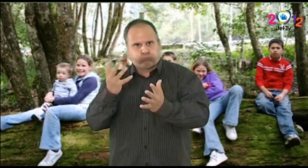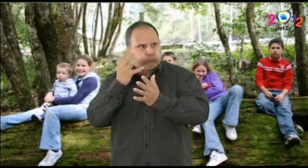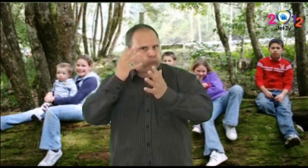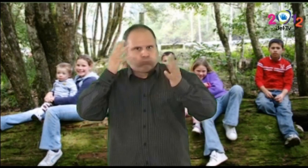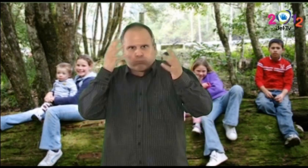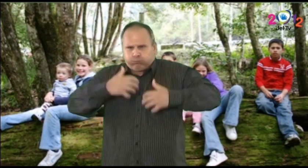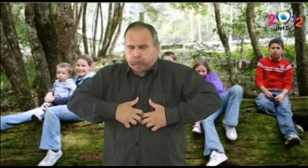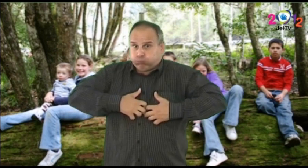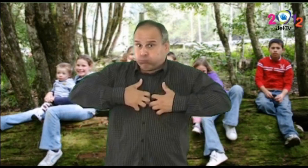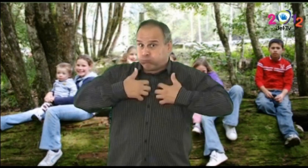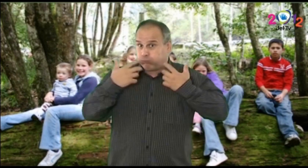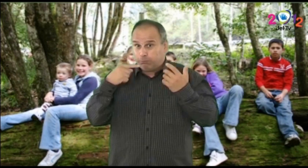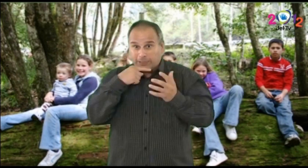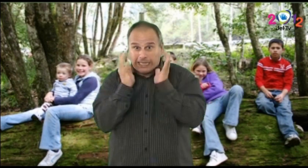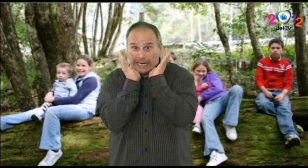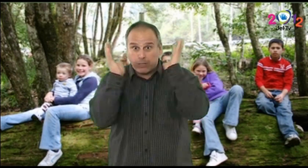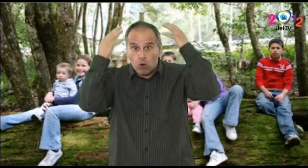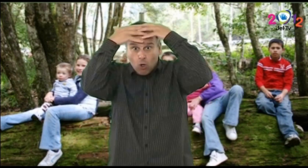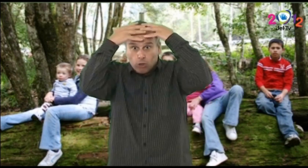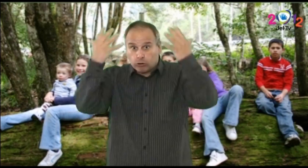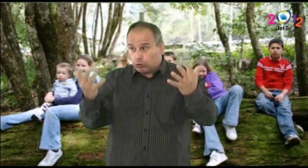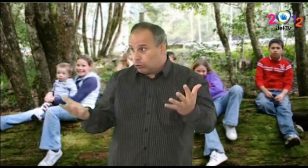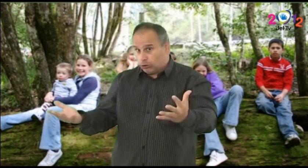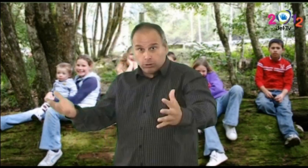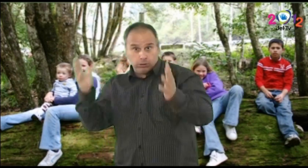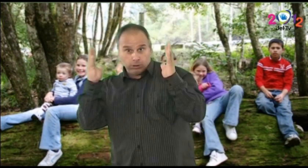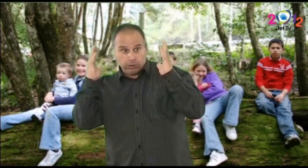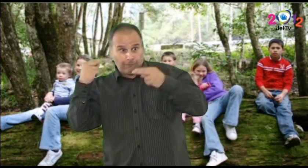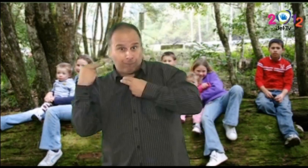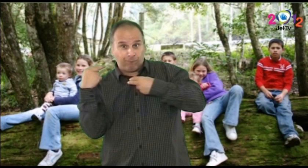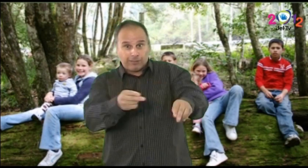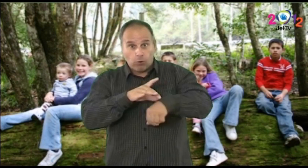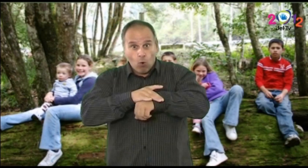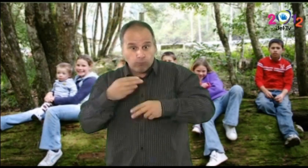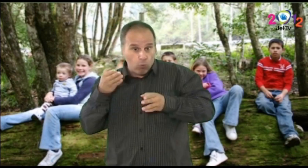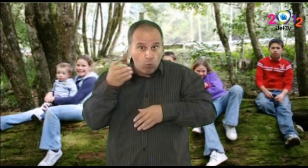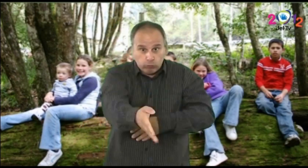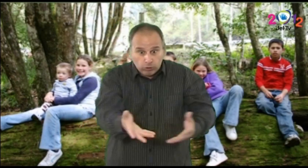Feldúltan, piros fejjel rohan az orvoshoz.